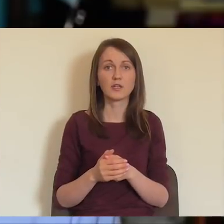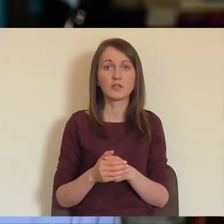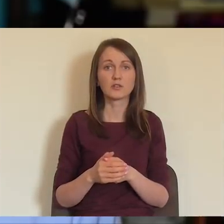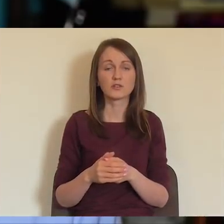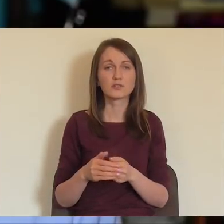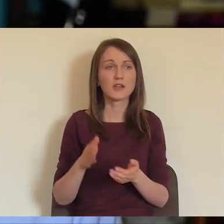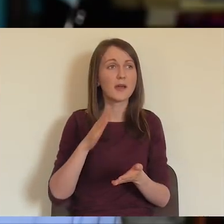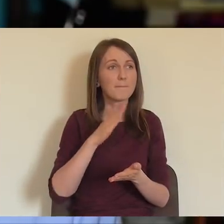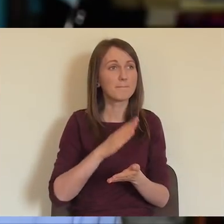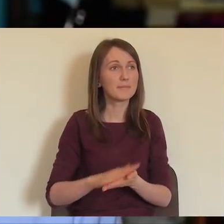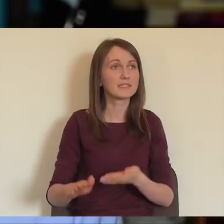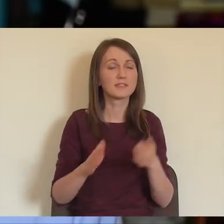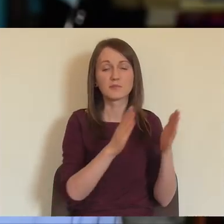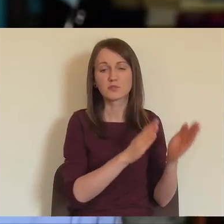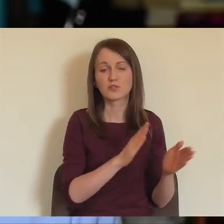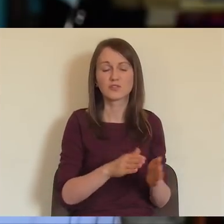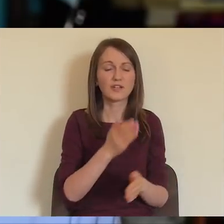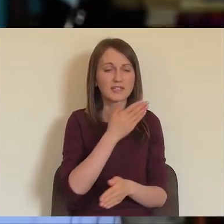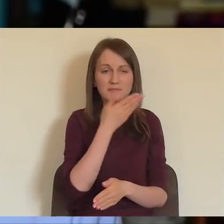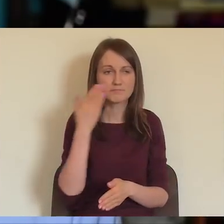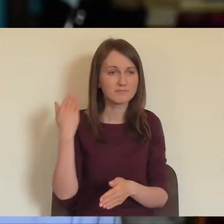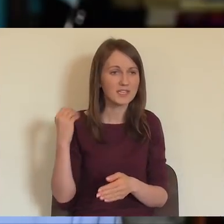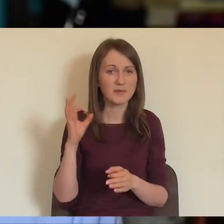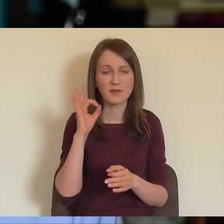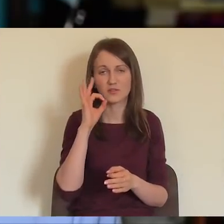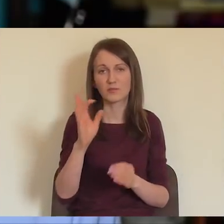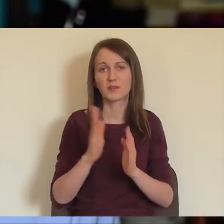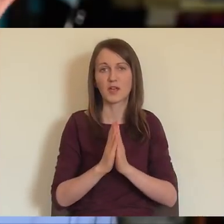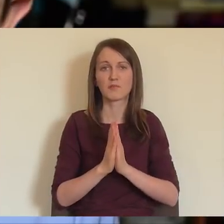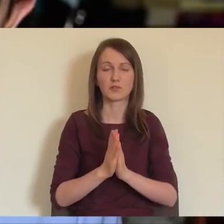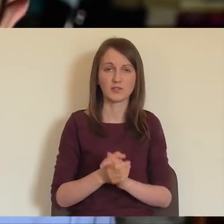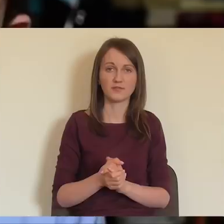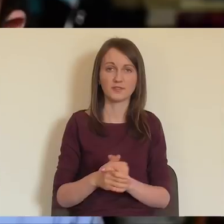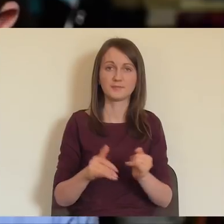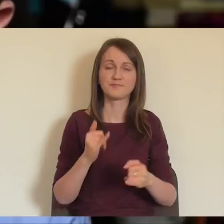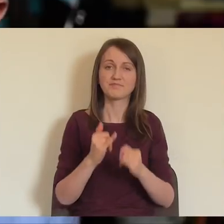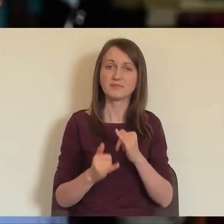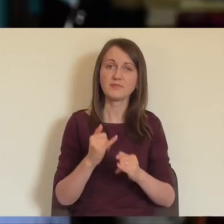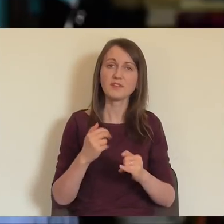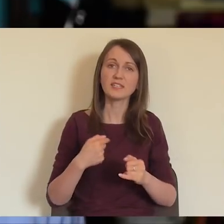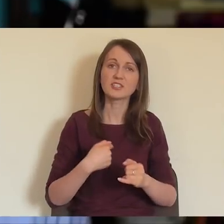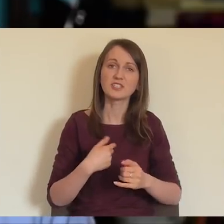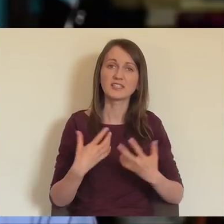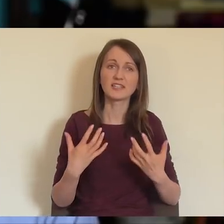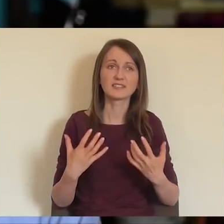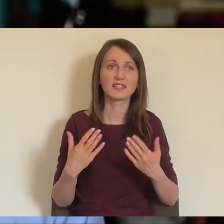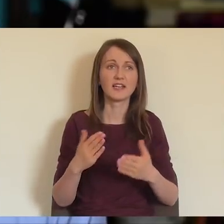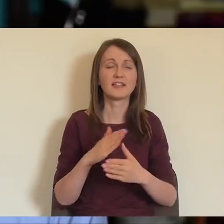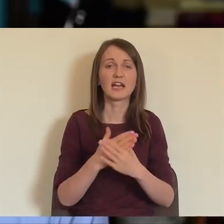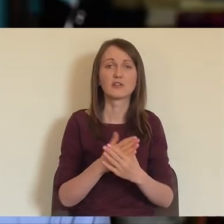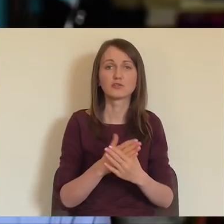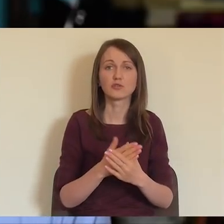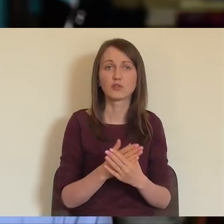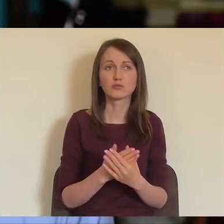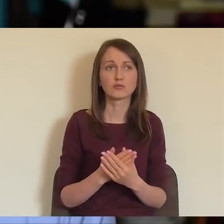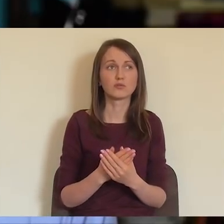Dla niego to było coś koniecznego, bez tego nie było medytacji, więc jak się zdarza tak, że wchodzę pod koniec tego czasu